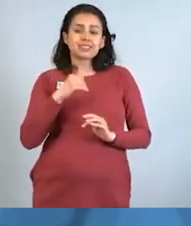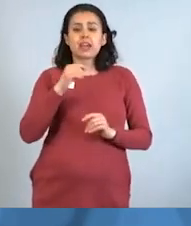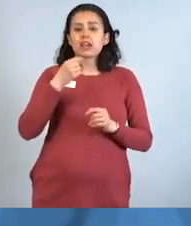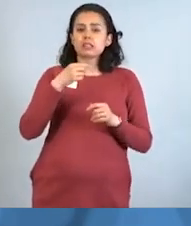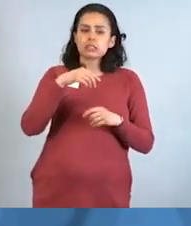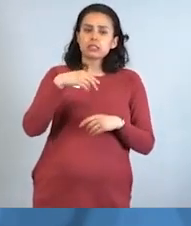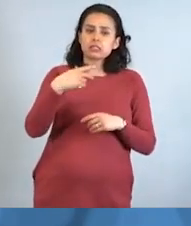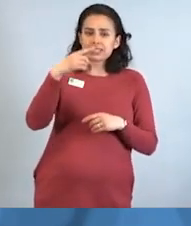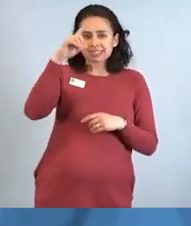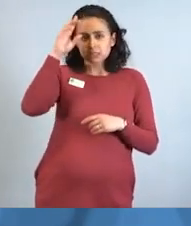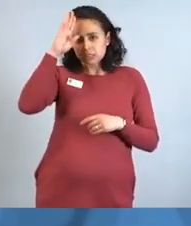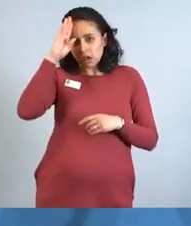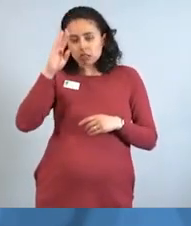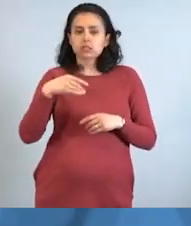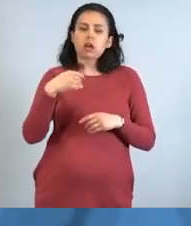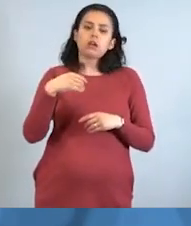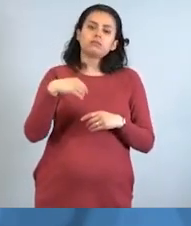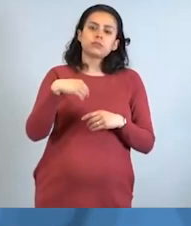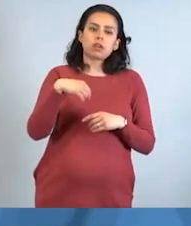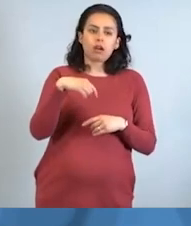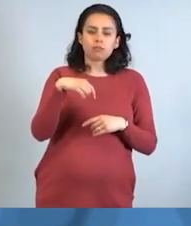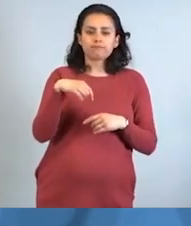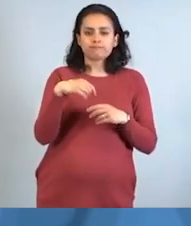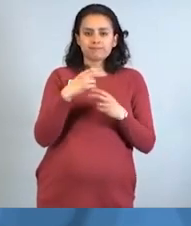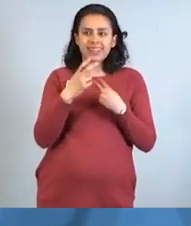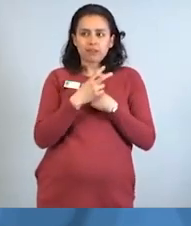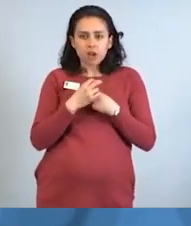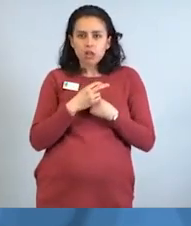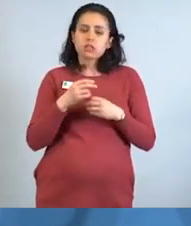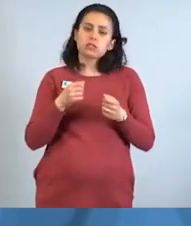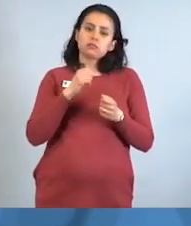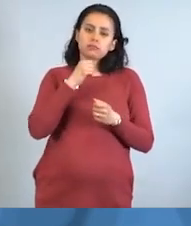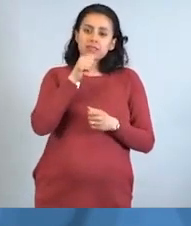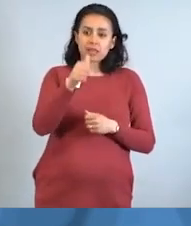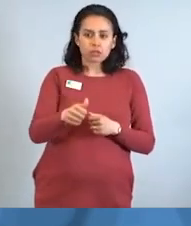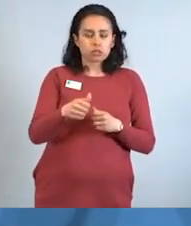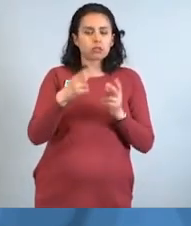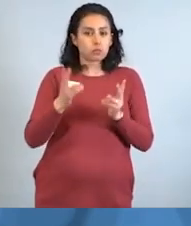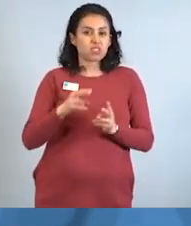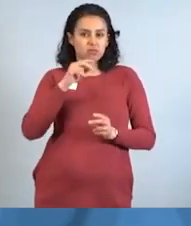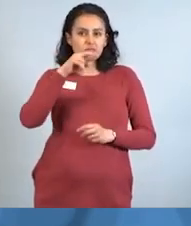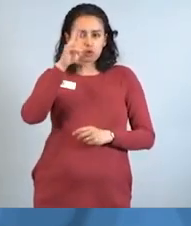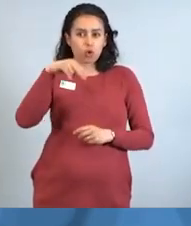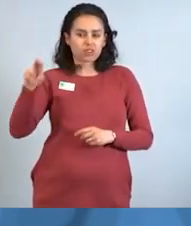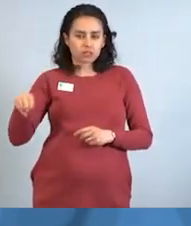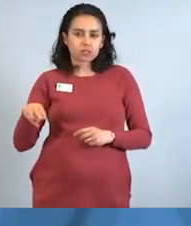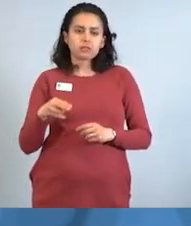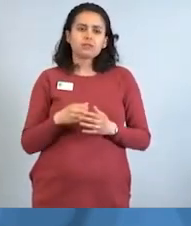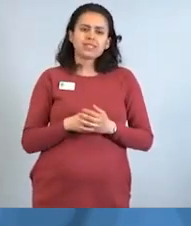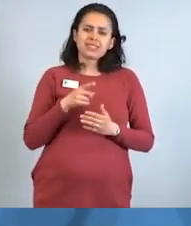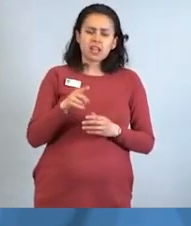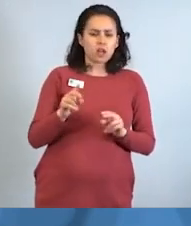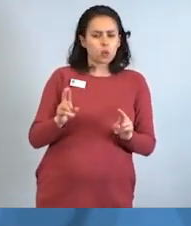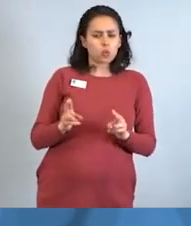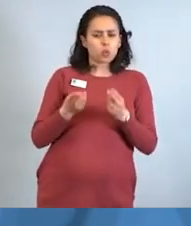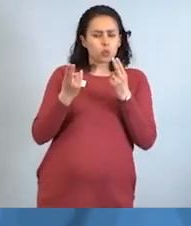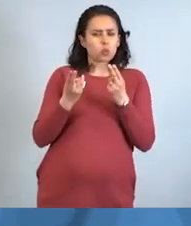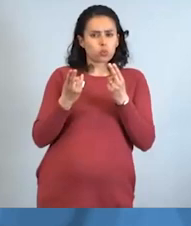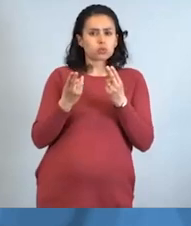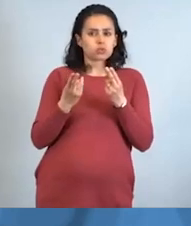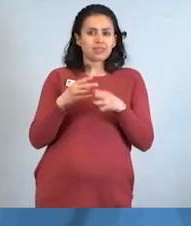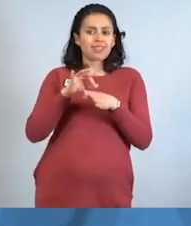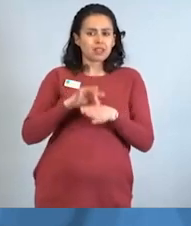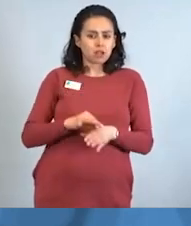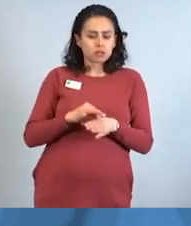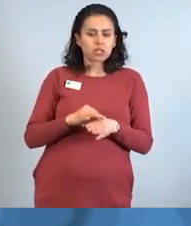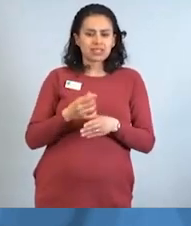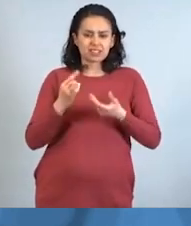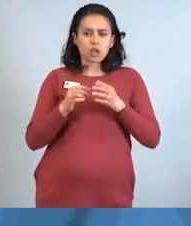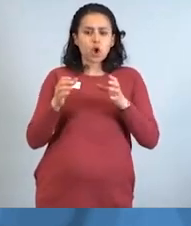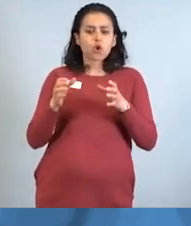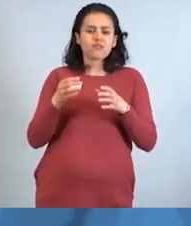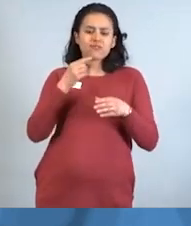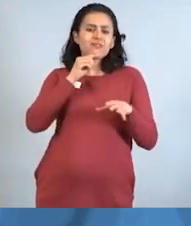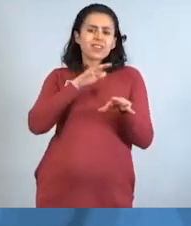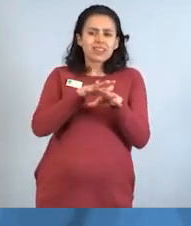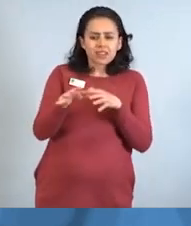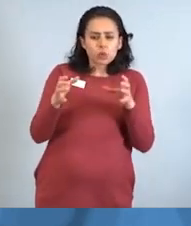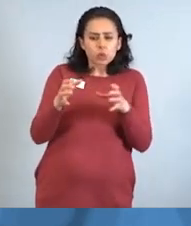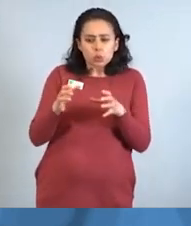Kyseessä on hyvin uudenlainen tauti ja siinä on hyytymistä mutta myös vuotoja.